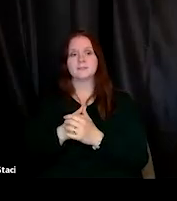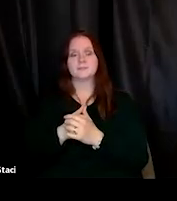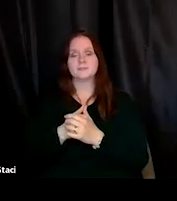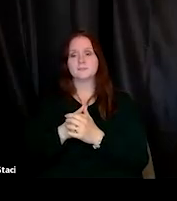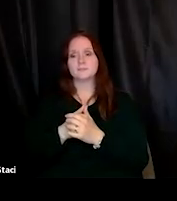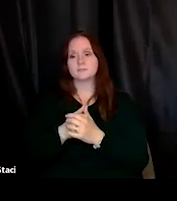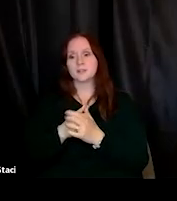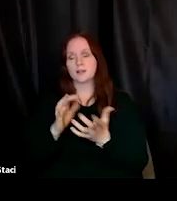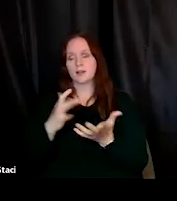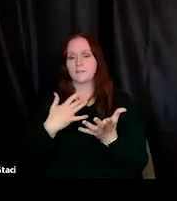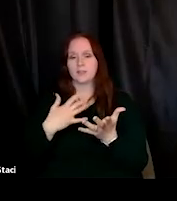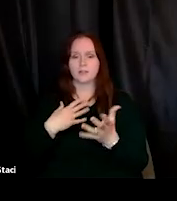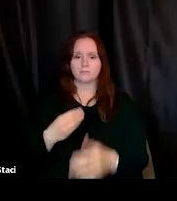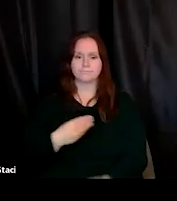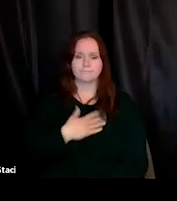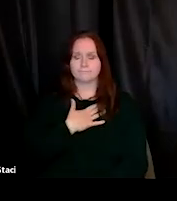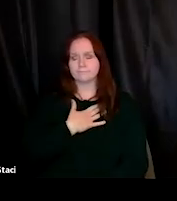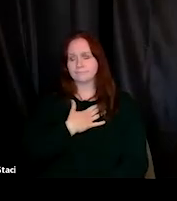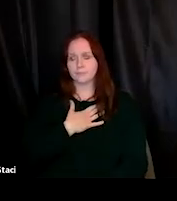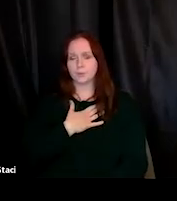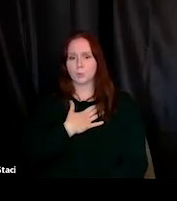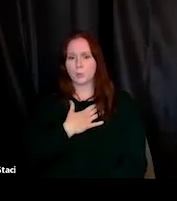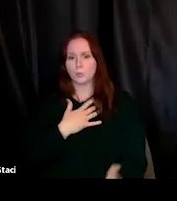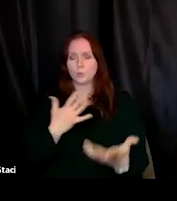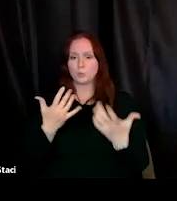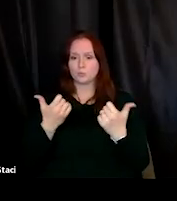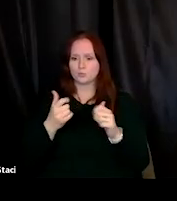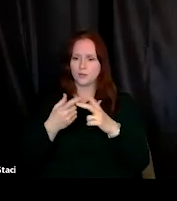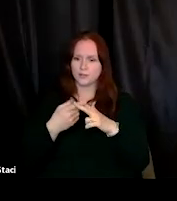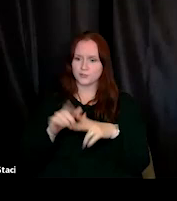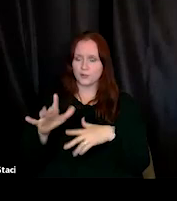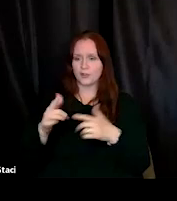que soy como un resfriado malo y seguiremos tratando de encontrarlos y ayudarlos.